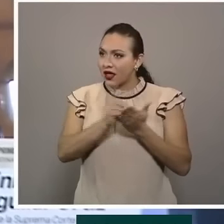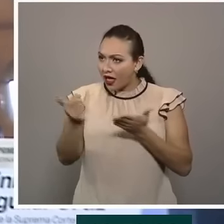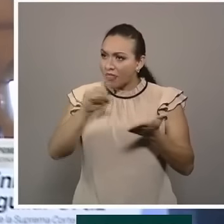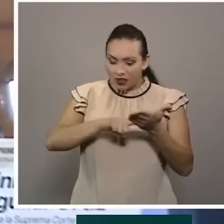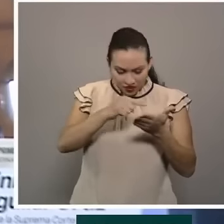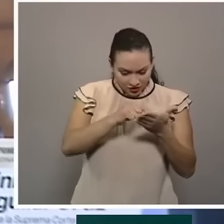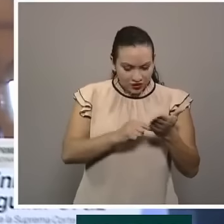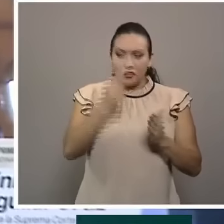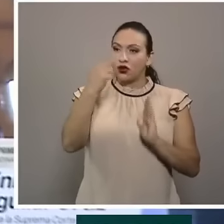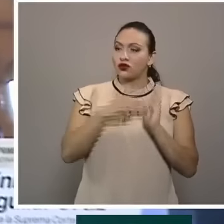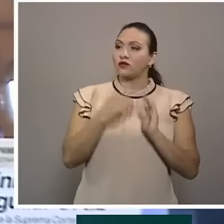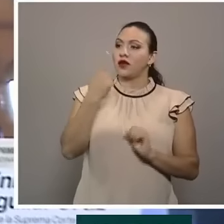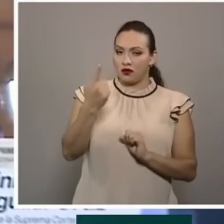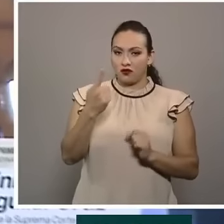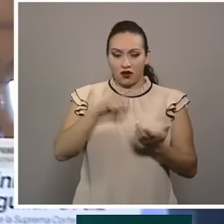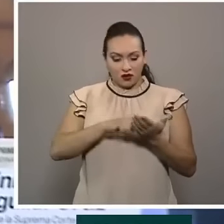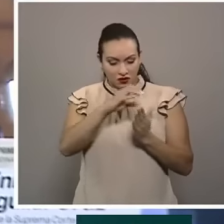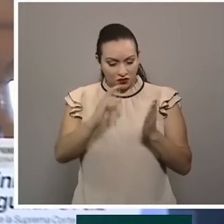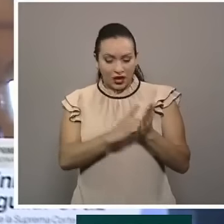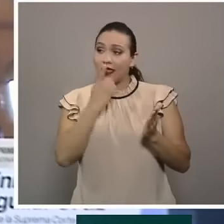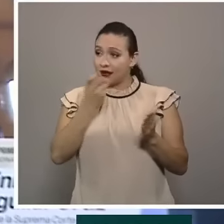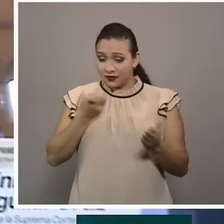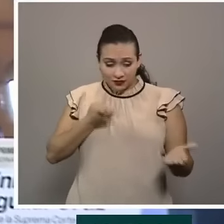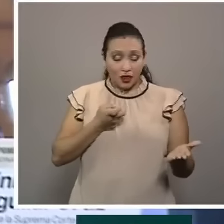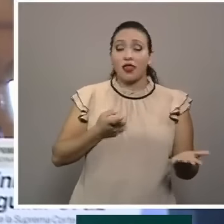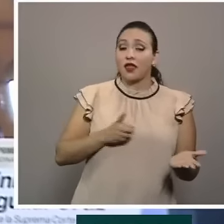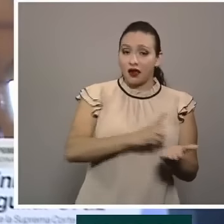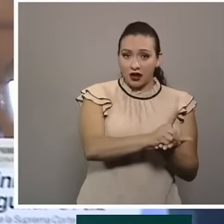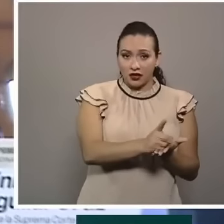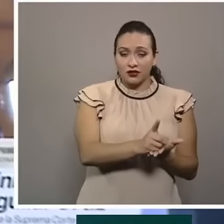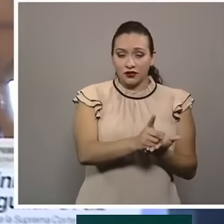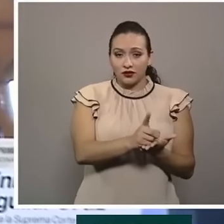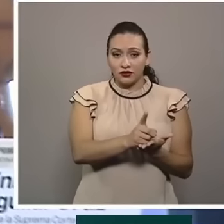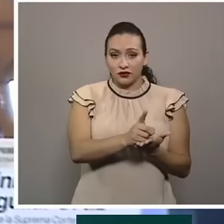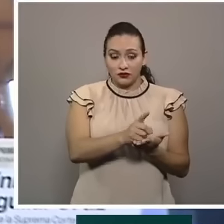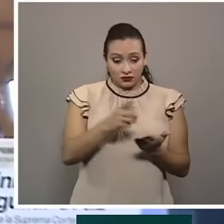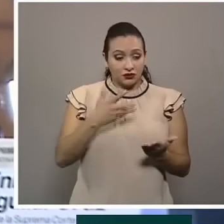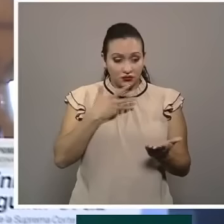en la Constitución Política de los Estados Unidos Mexicanos. Su asamblea comunitaria